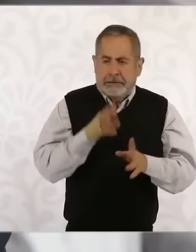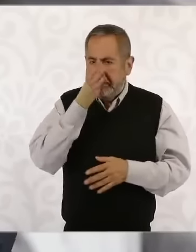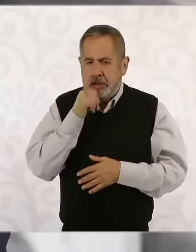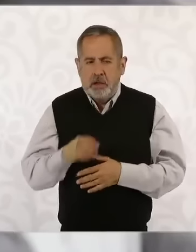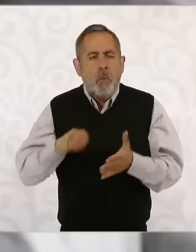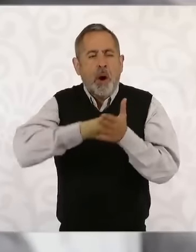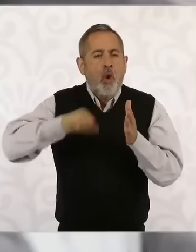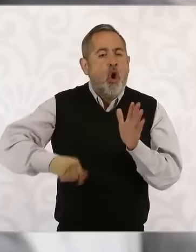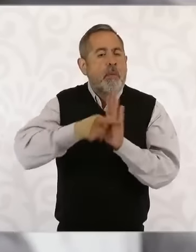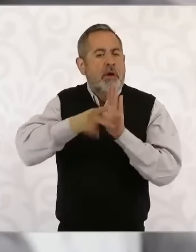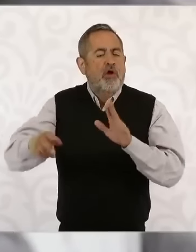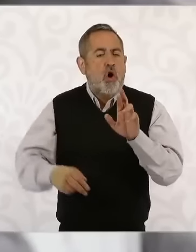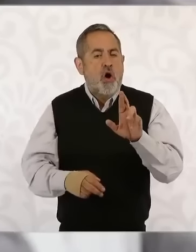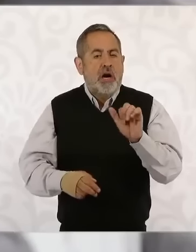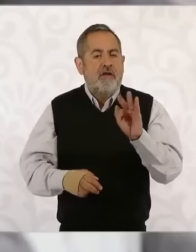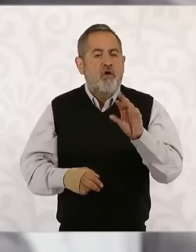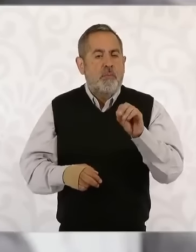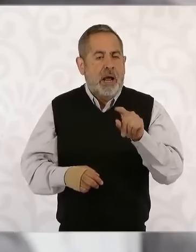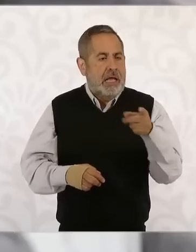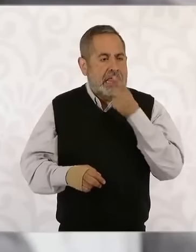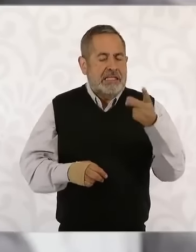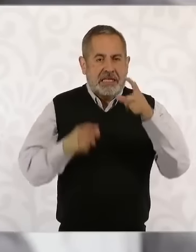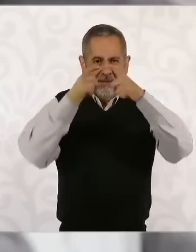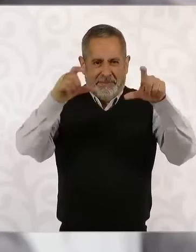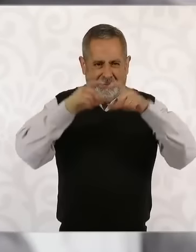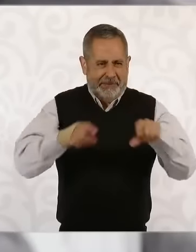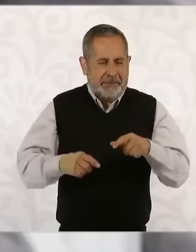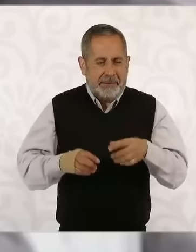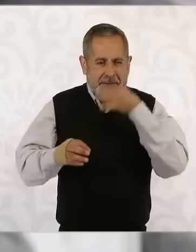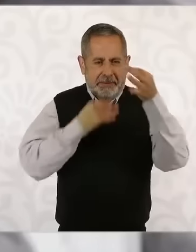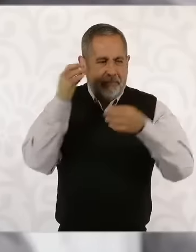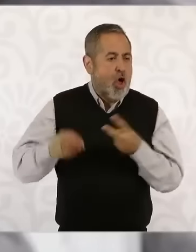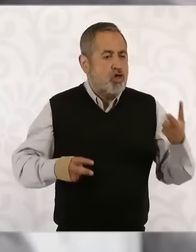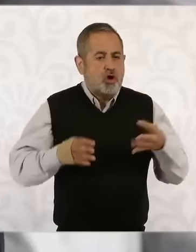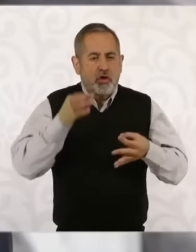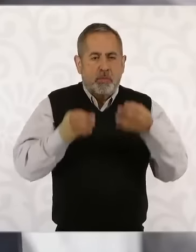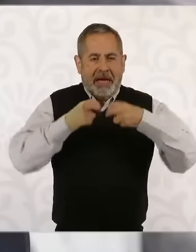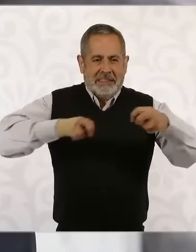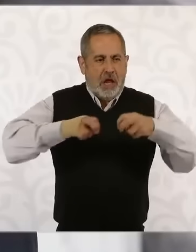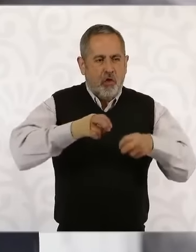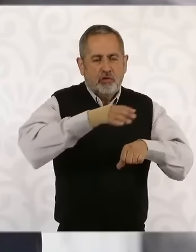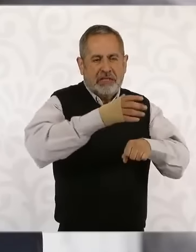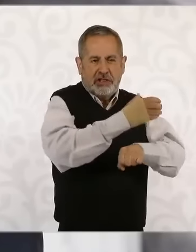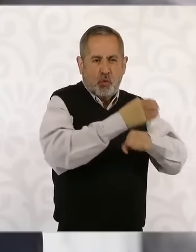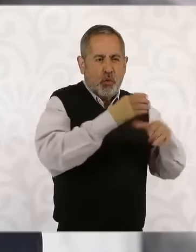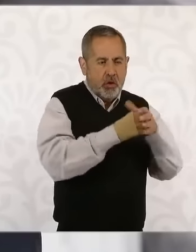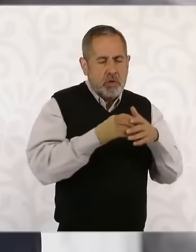publica en primera plana dos declaraciones de dos magistrados de circuito en retiro,